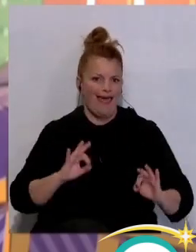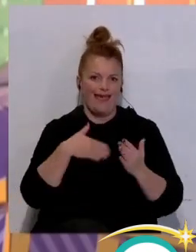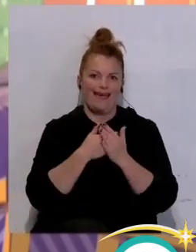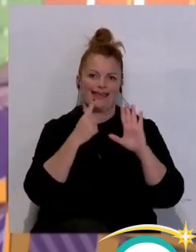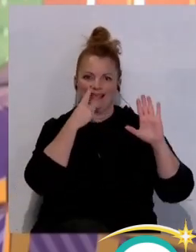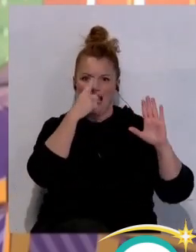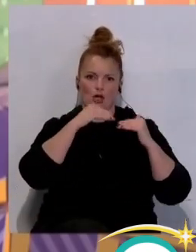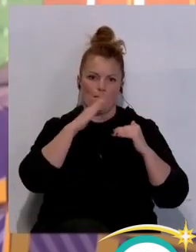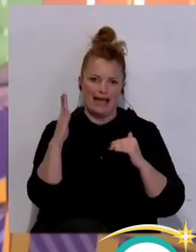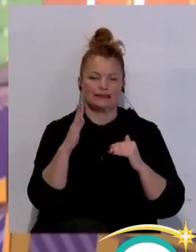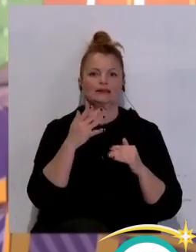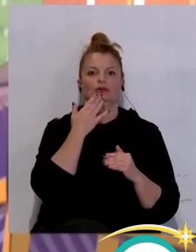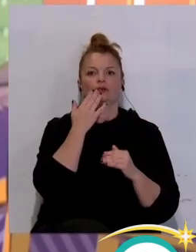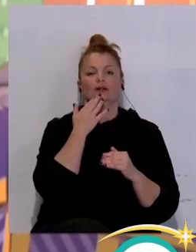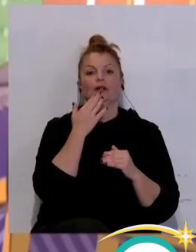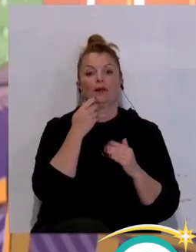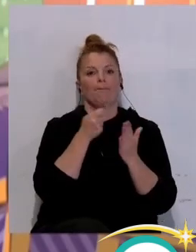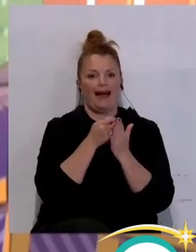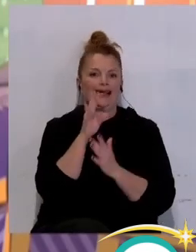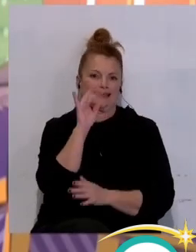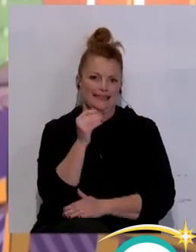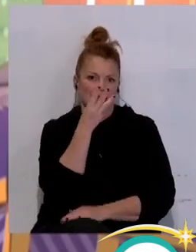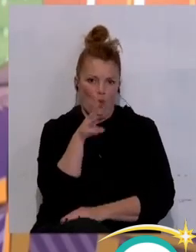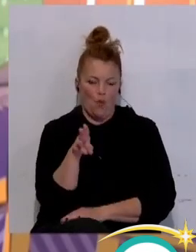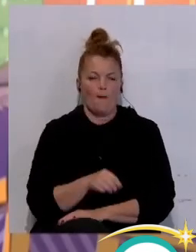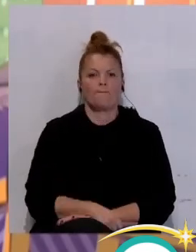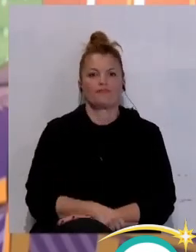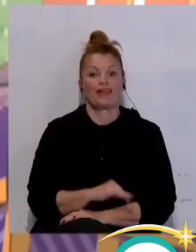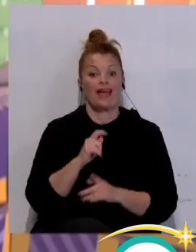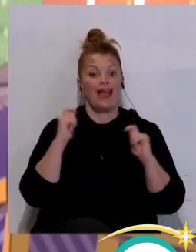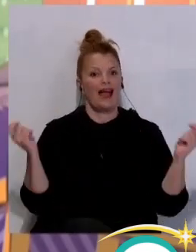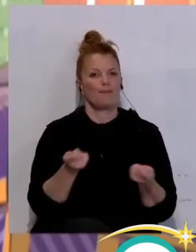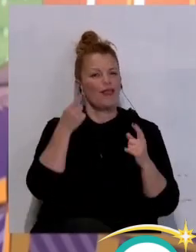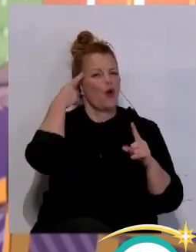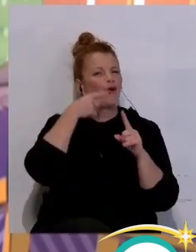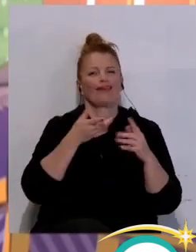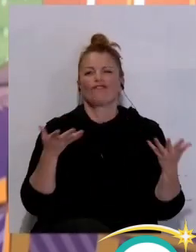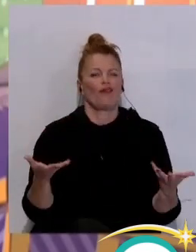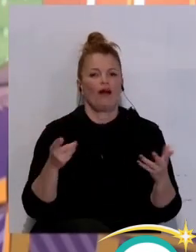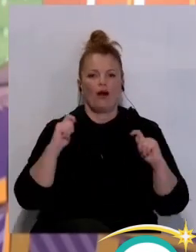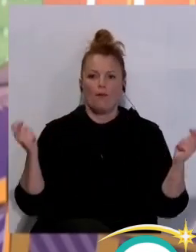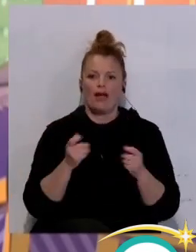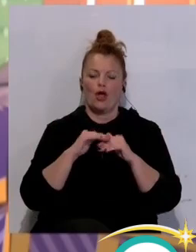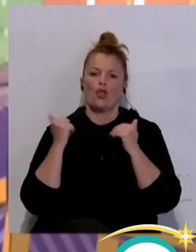aquella persona mayor de 7 años y la campaña consiste en hacer La donación total de los